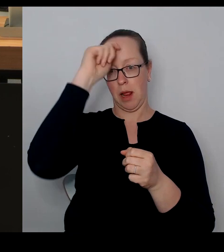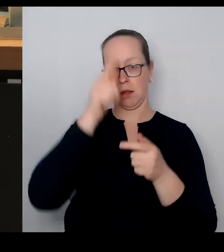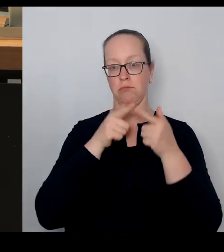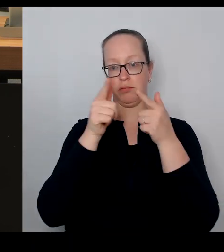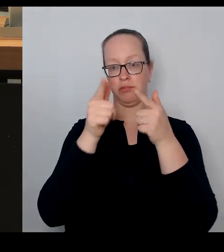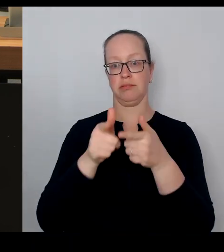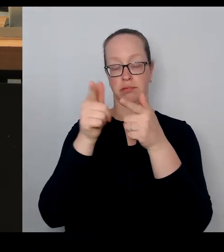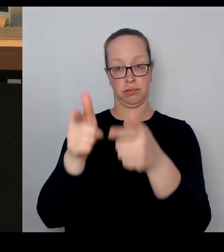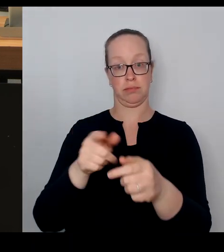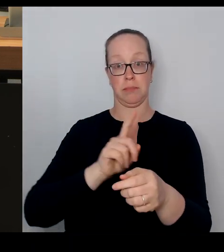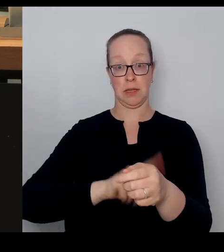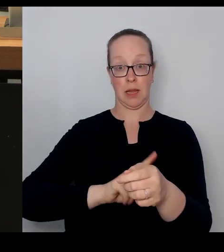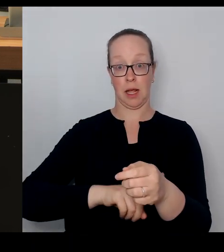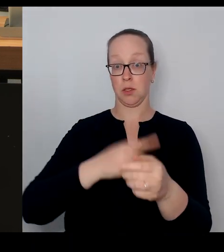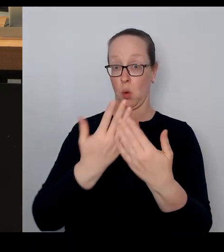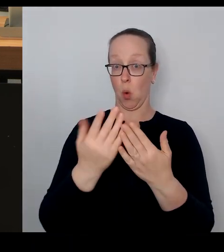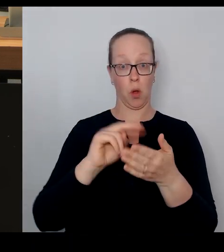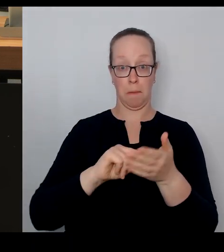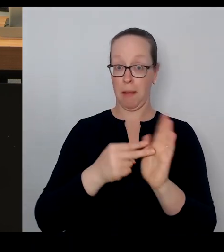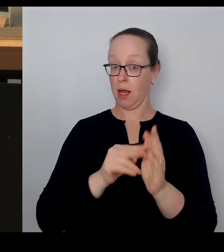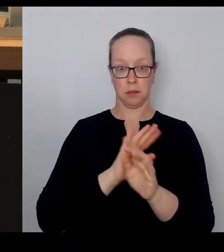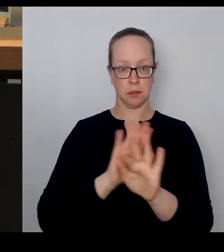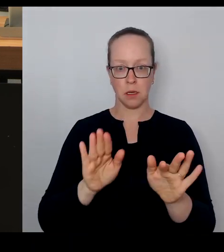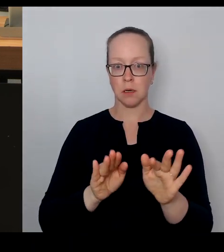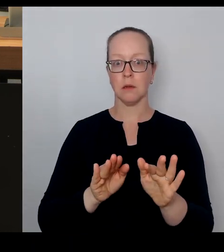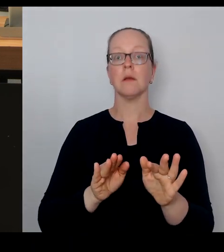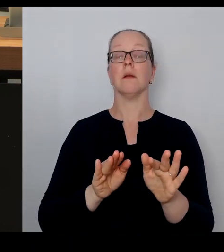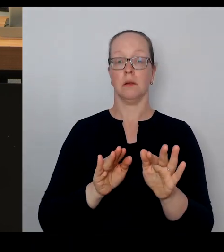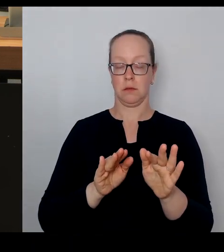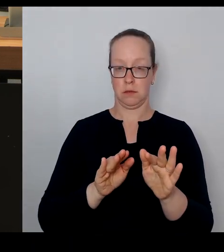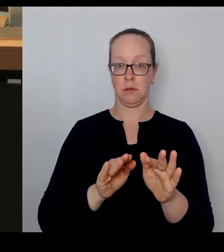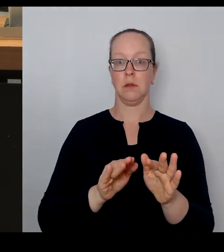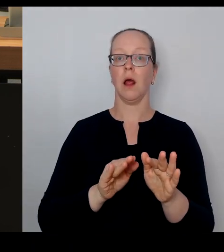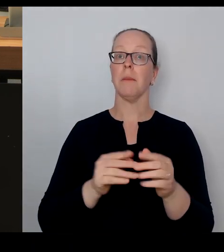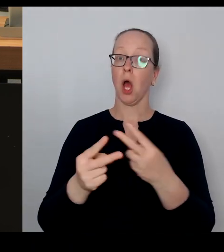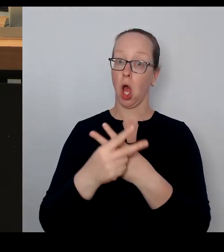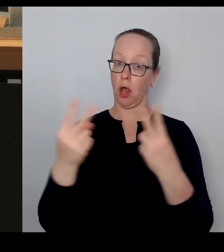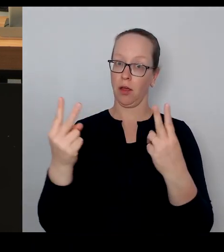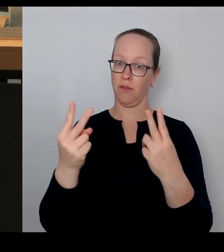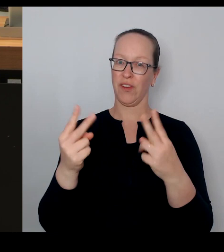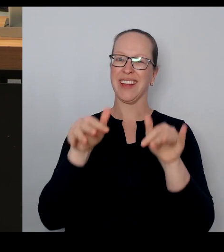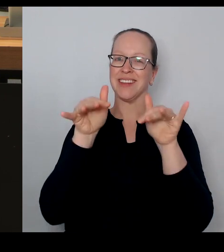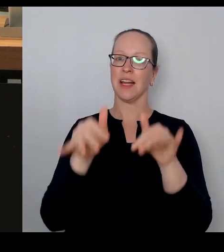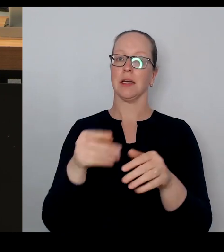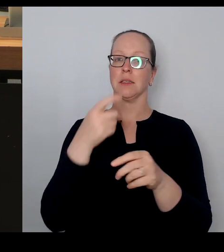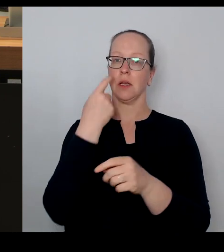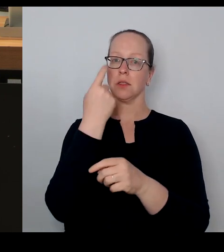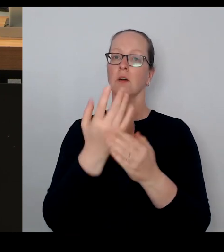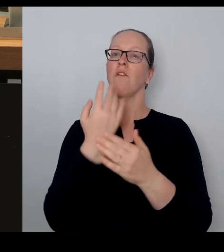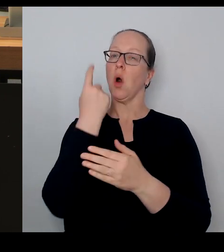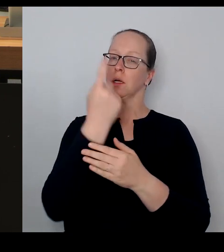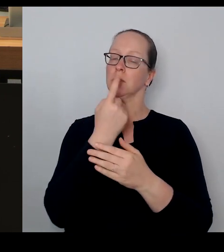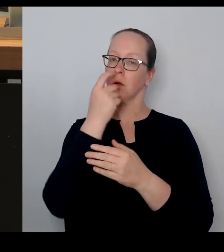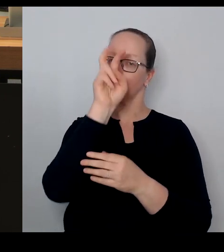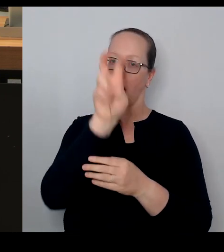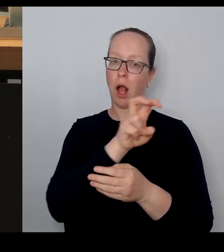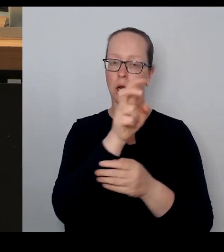Einrichtungen der öffentlichen Daseinsvorsorge wie etwa Krankenhäusern. Das verstehen die Fahrgäste auch überhaupt nicht. Und das zeigt auch, dass sie ihren